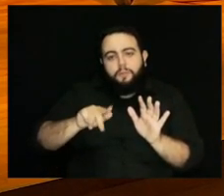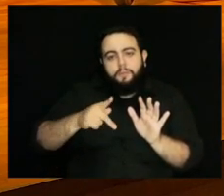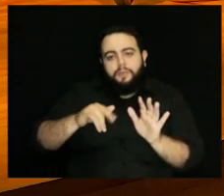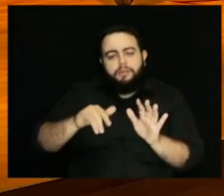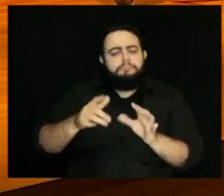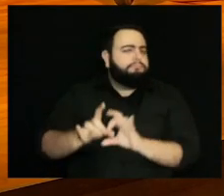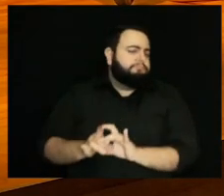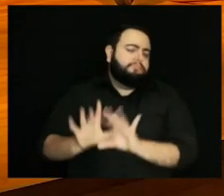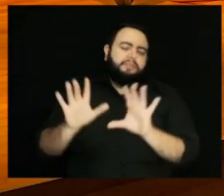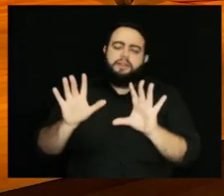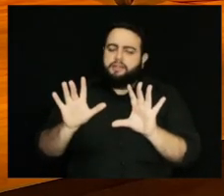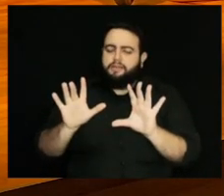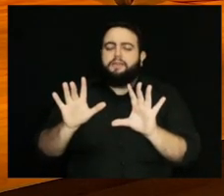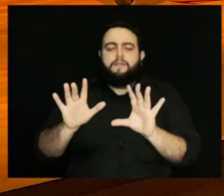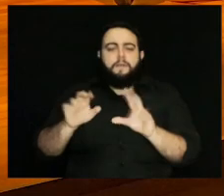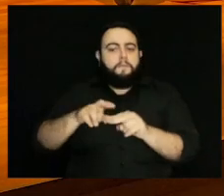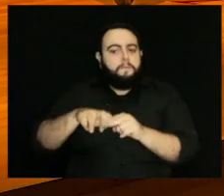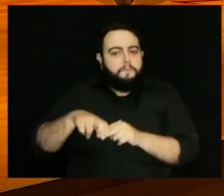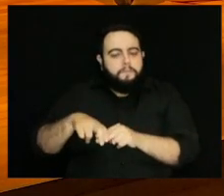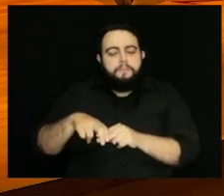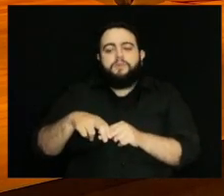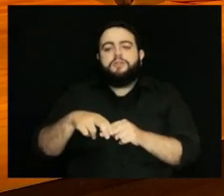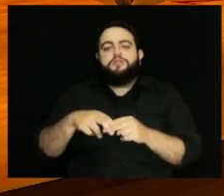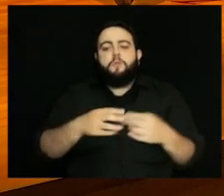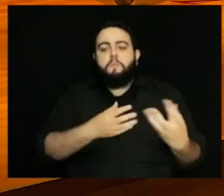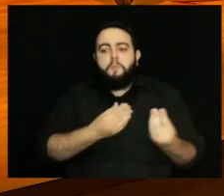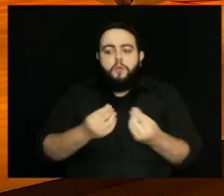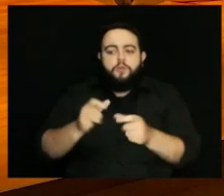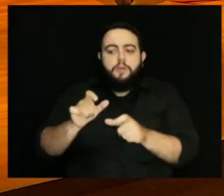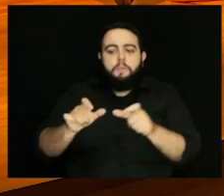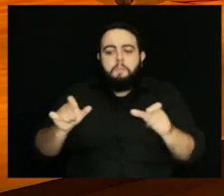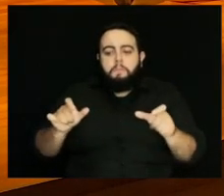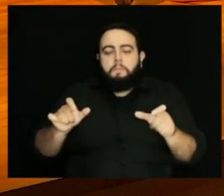imensa maioria das músicas do Lupicínio não tem esse esquema estrofe, refrão que tem a imensa